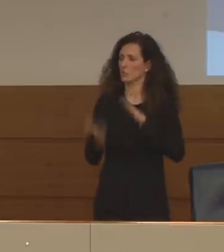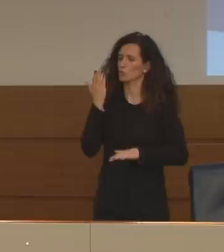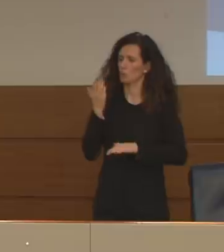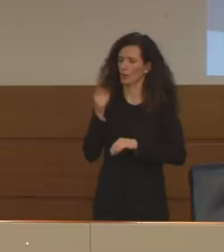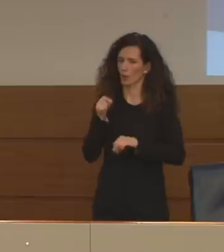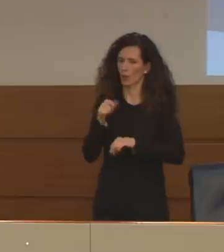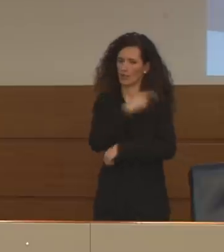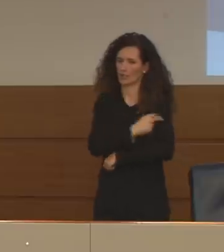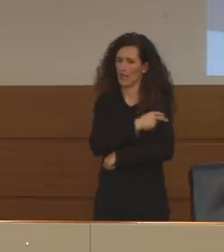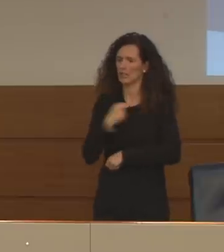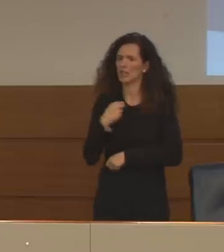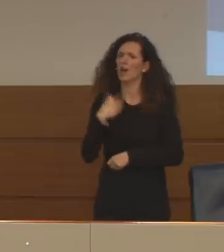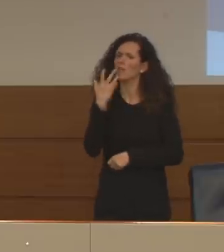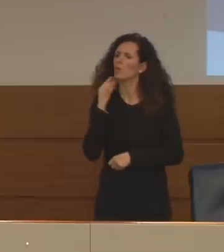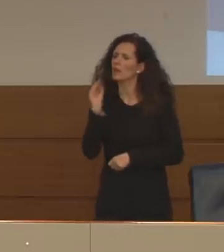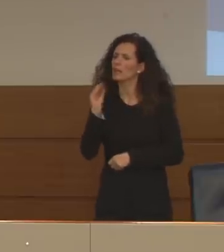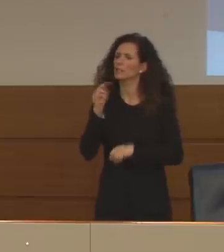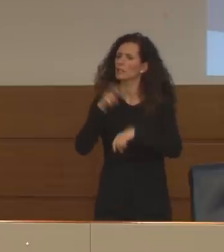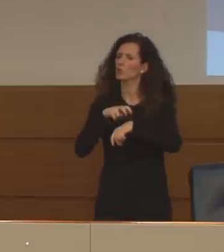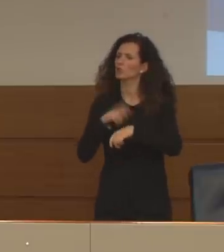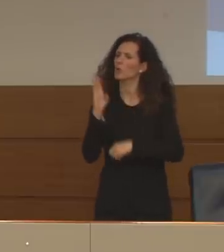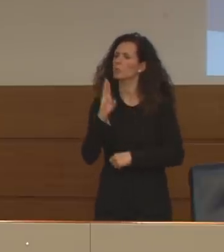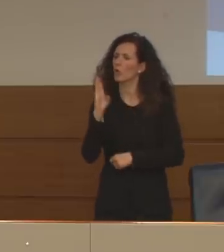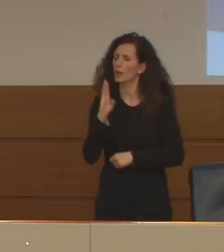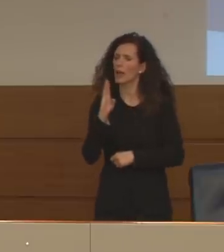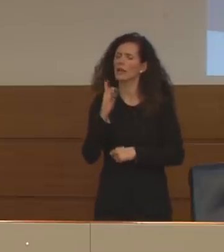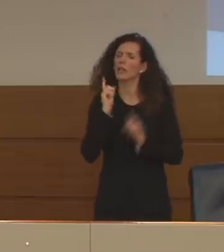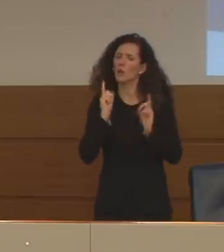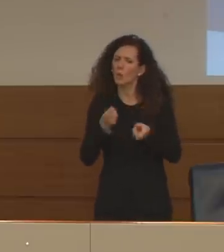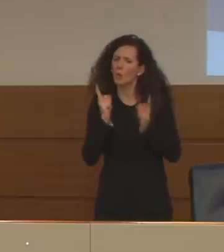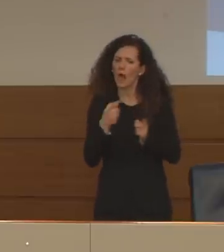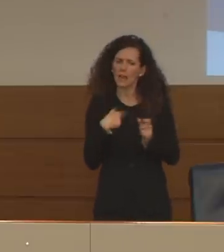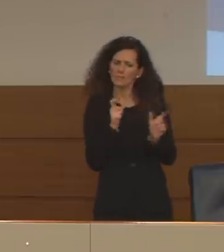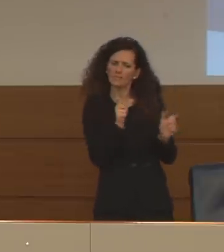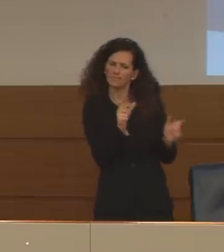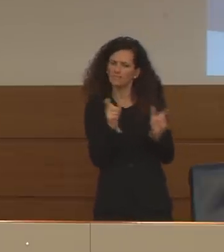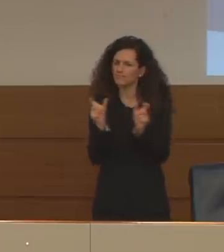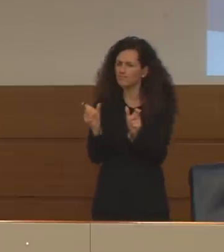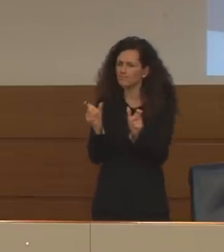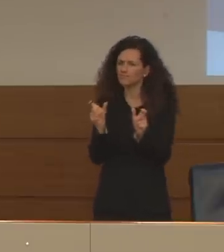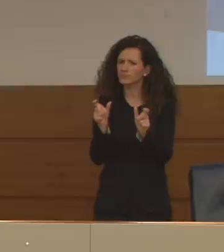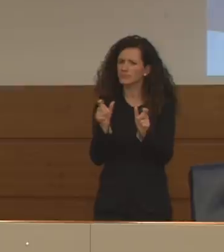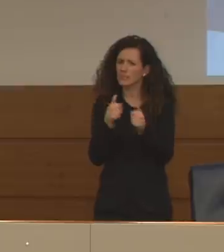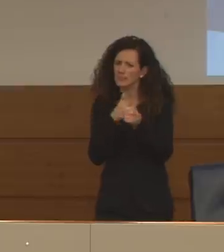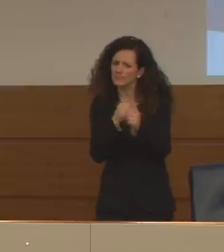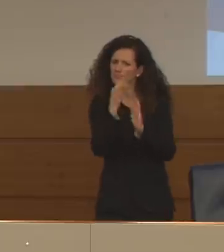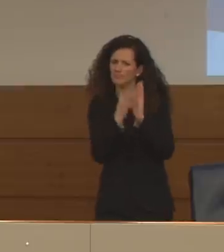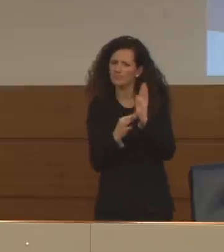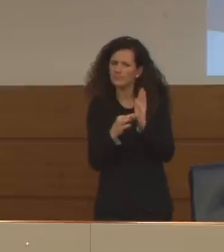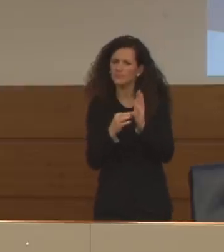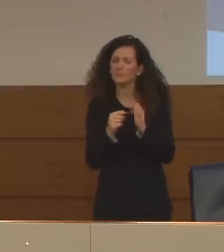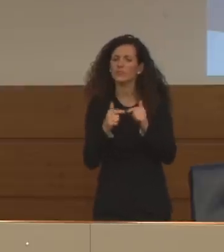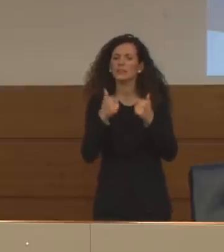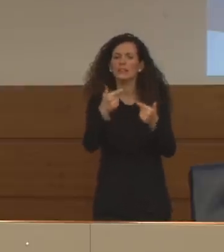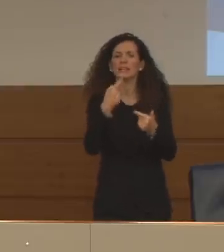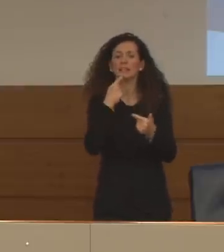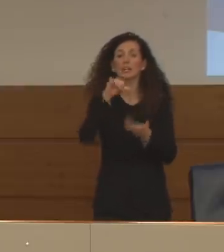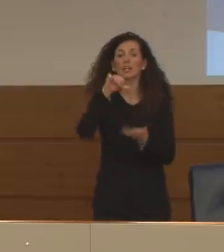quali misure per la sicurezza sanitaria si stanno prendendo all'interno dei centri che ospitano i migranti sia per i migranti che ci